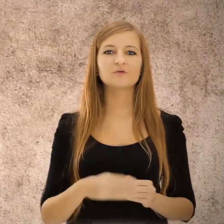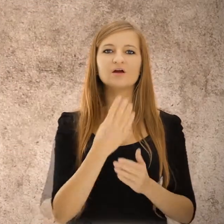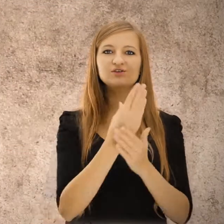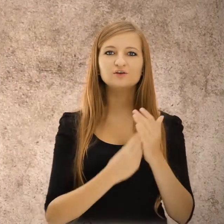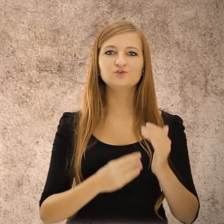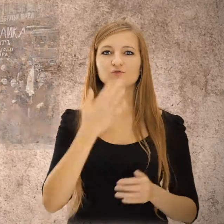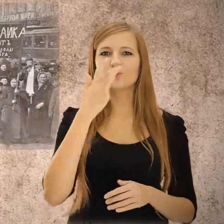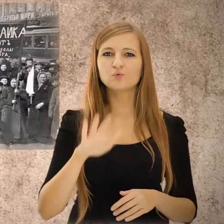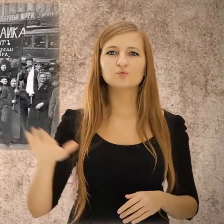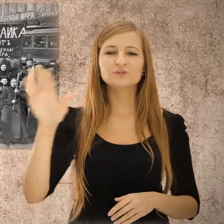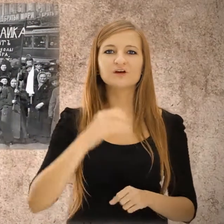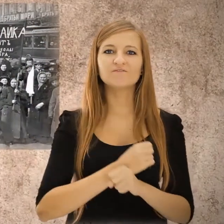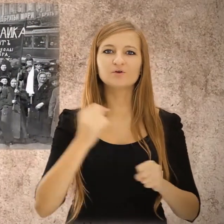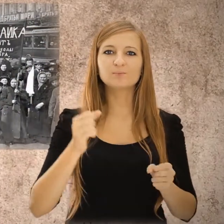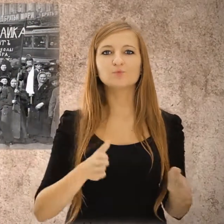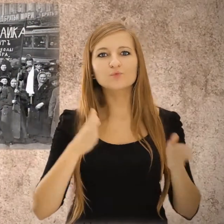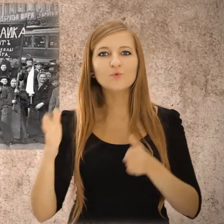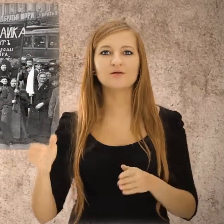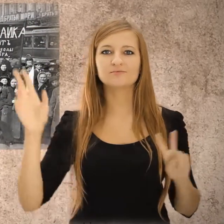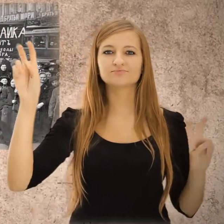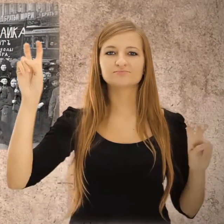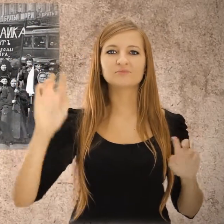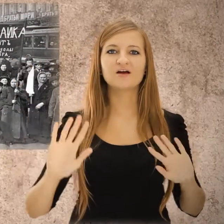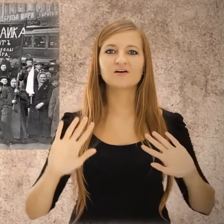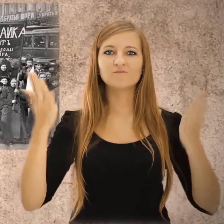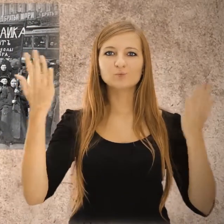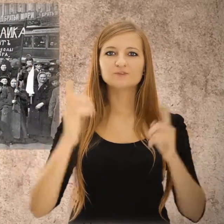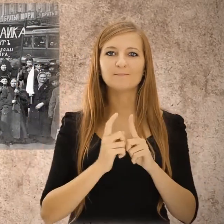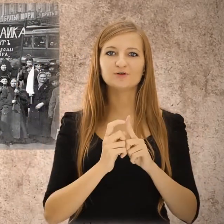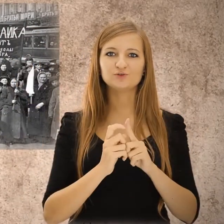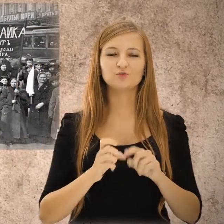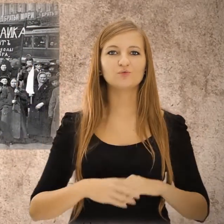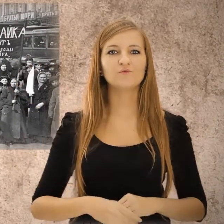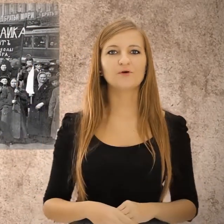Jesienią wybuchła w Rosji następna rewolucja Rewolucja Październikowa.